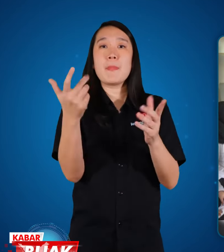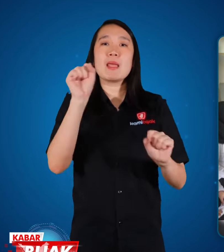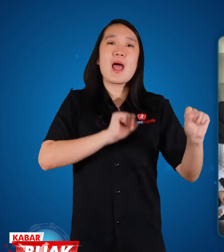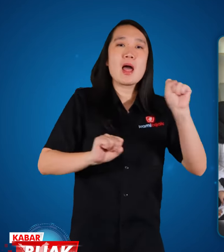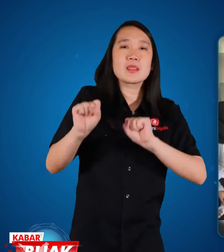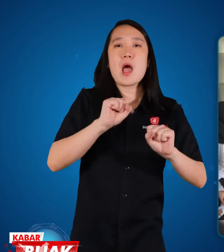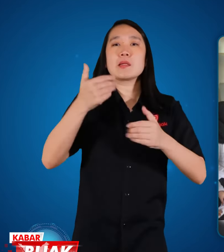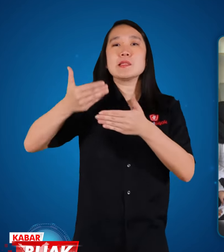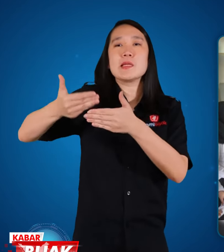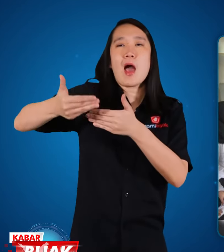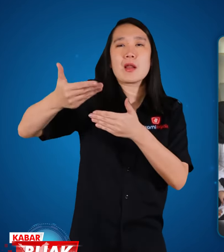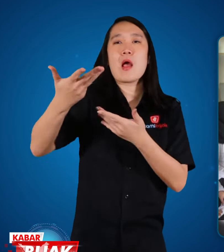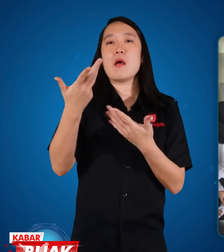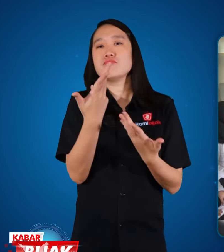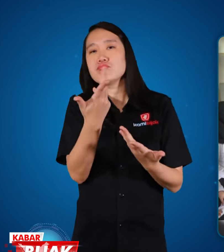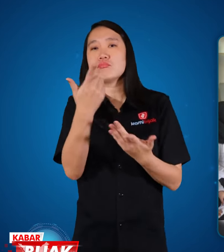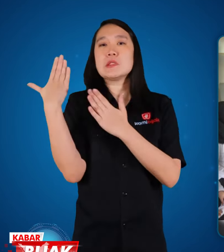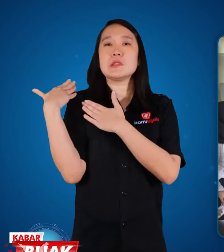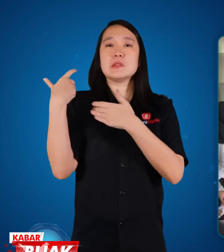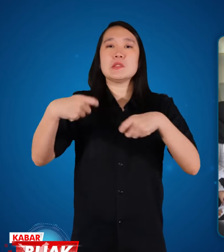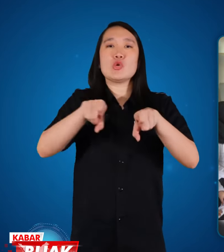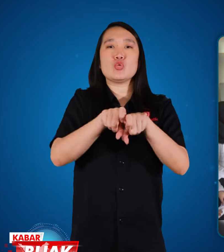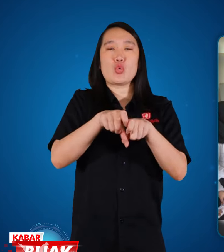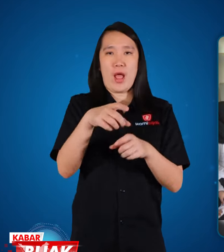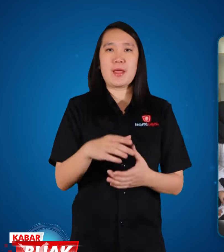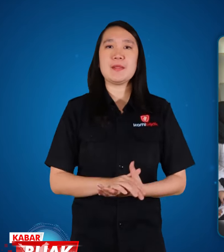dalam menjalankan aktifitas sesuai jabatan yang akan dilamar.